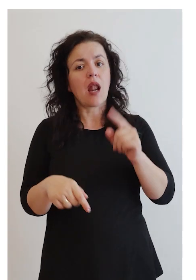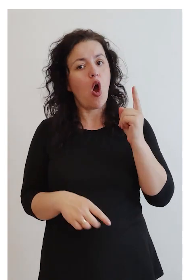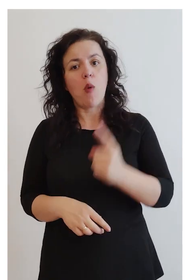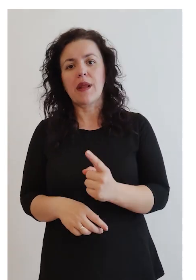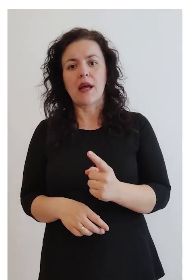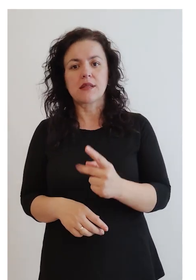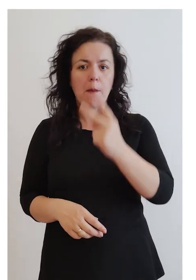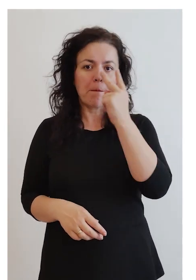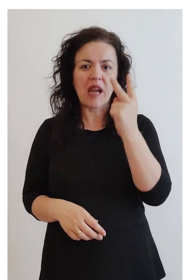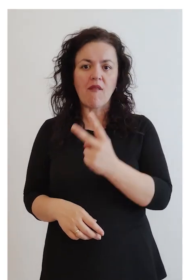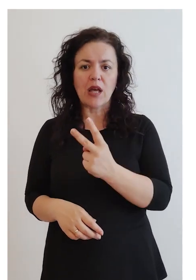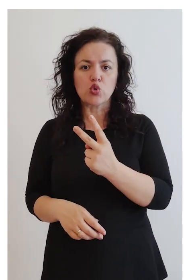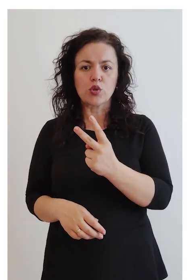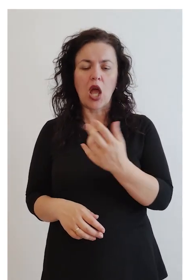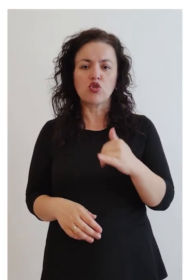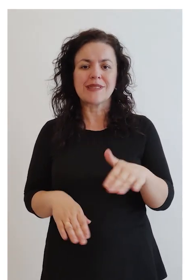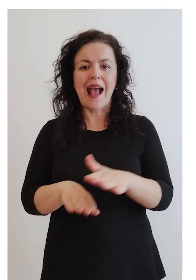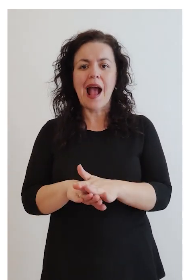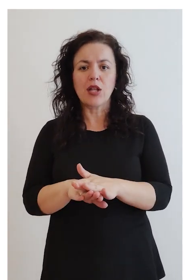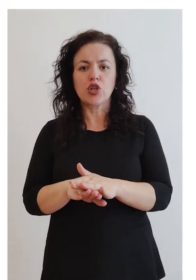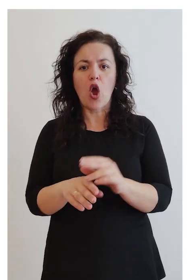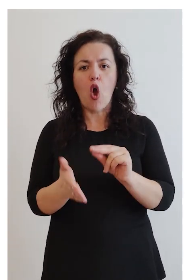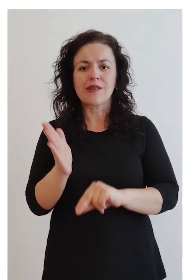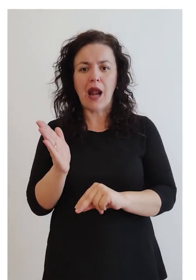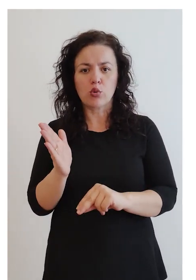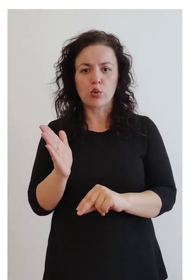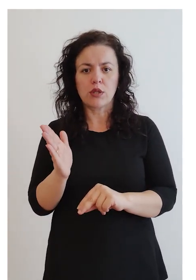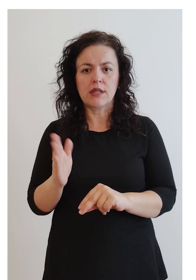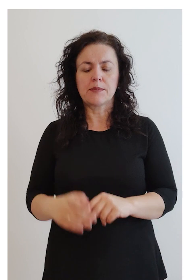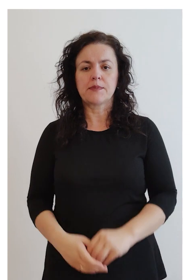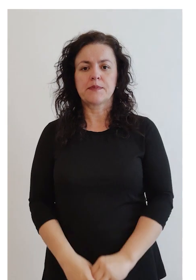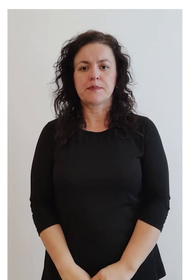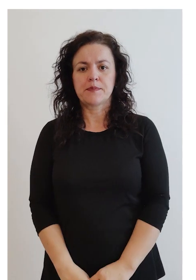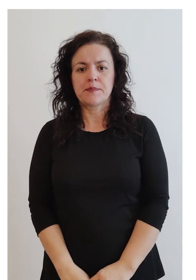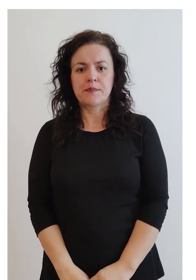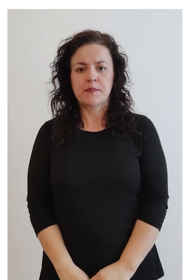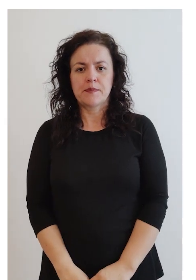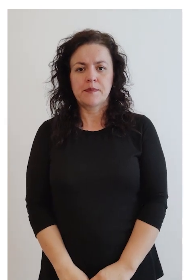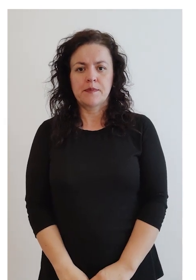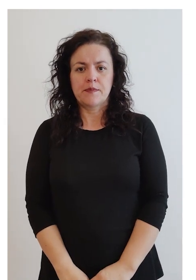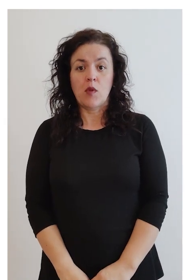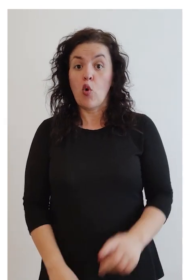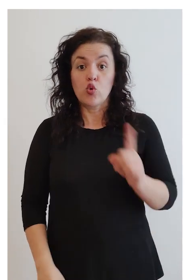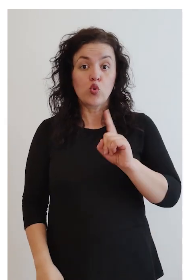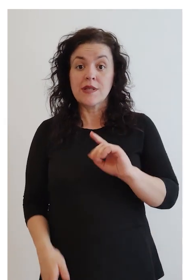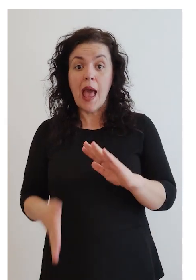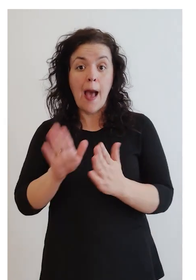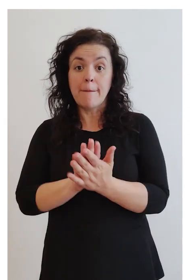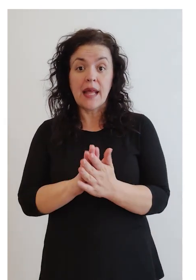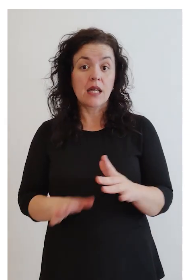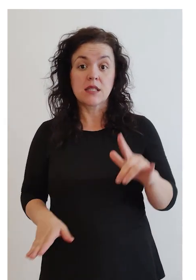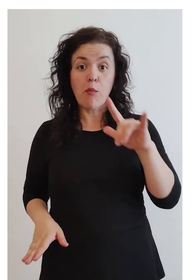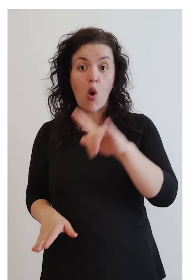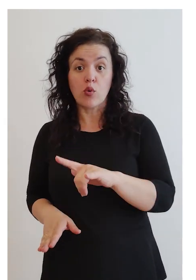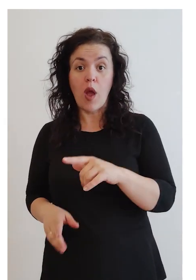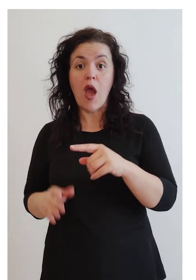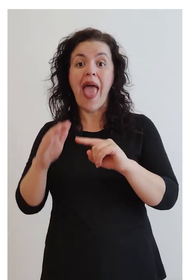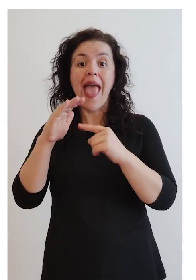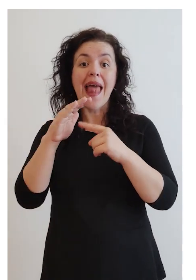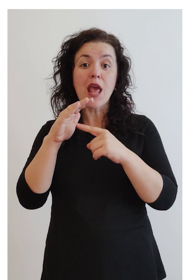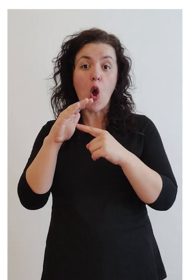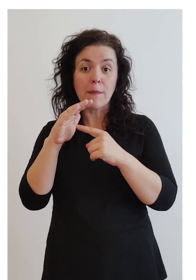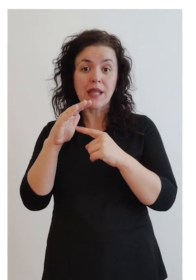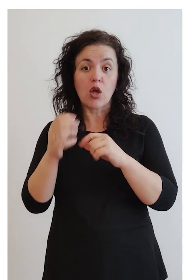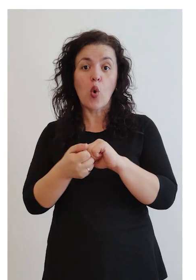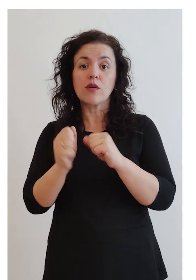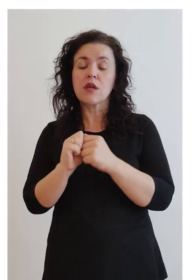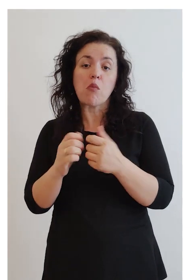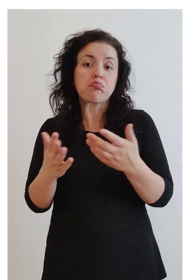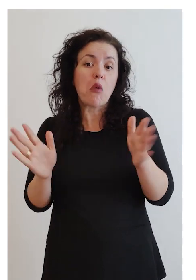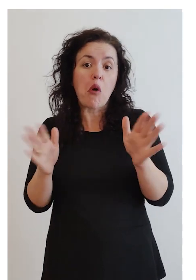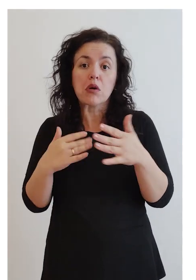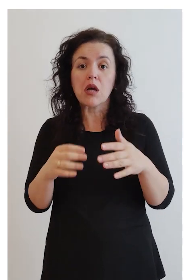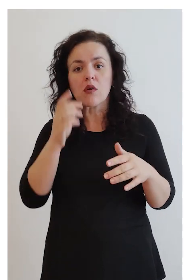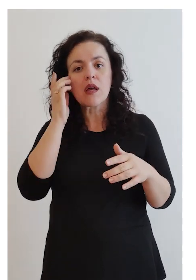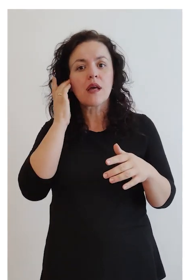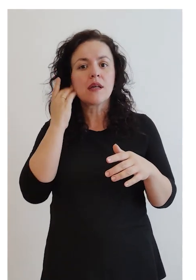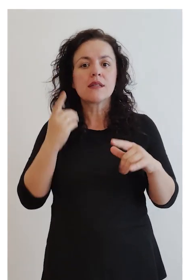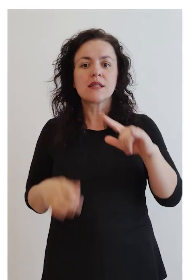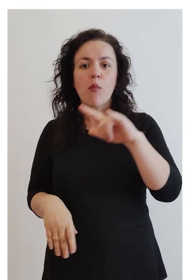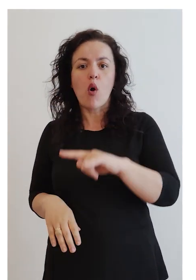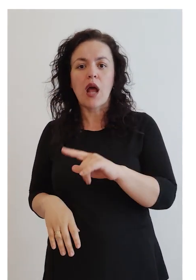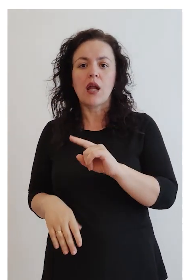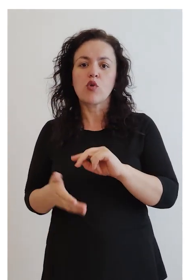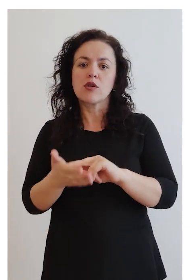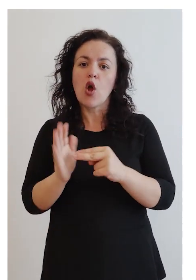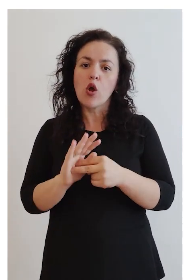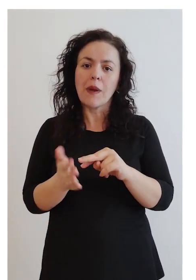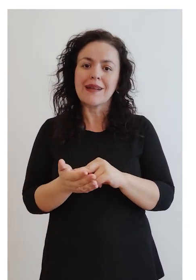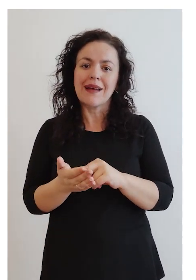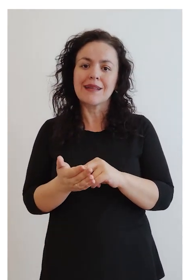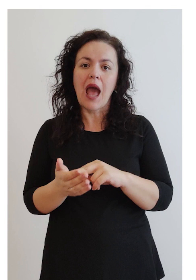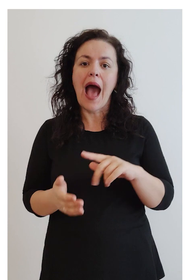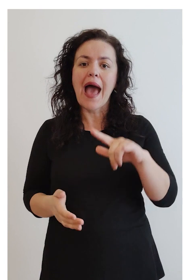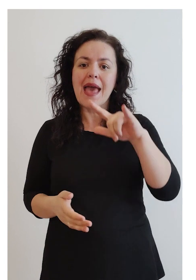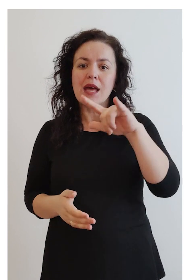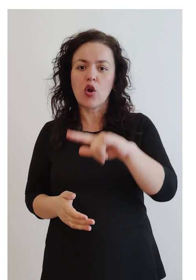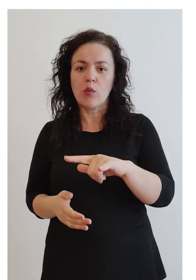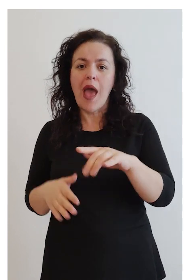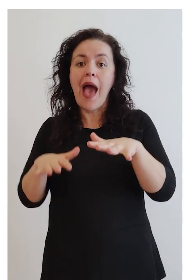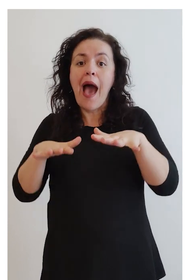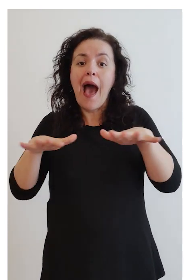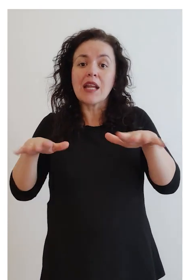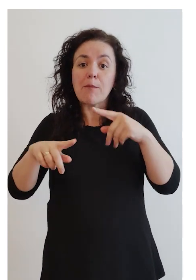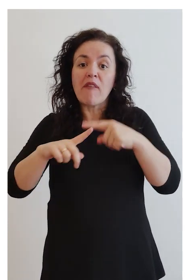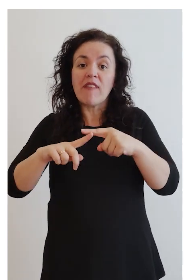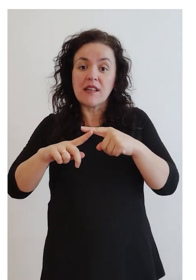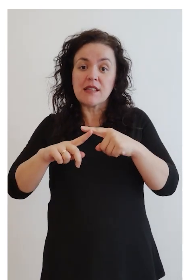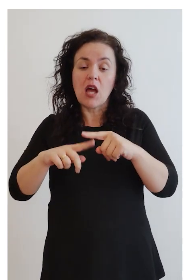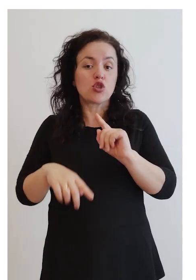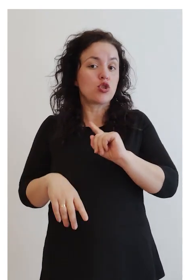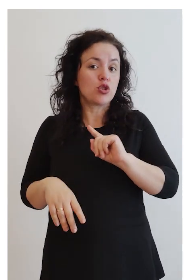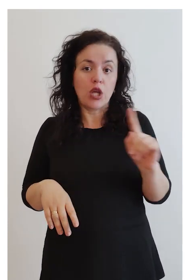Nu se aplică zborurilor cu elicopterul, oricărui zbor care nu este operat de o aeronavă cu aripă fixă și nici zborurilor de pe aeroportul din Gibraltar.